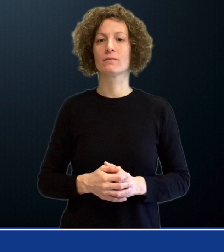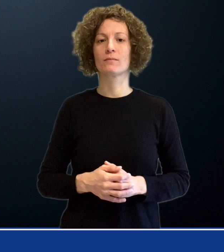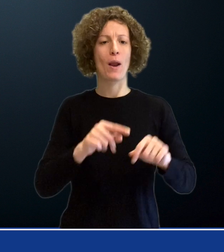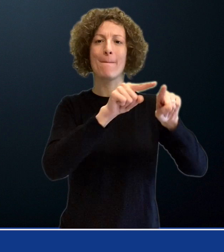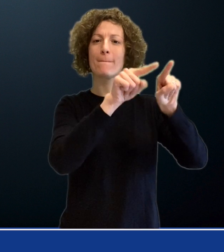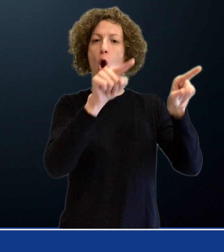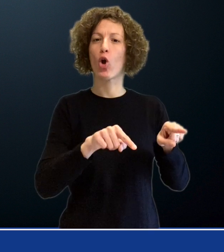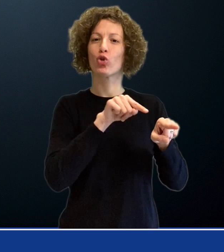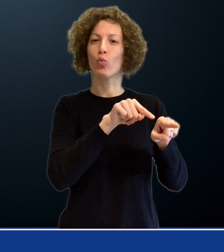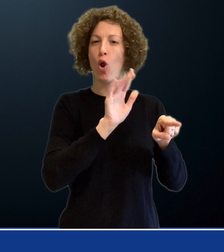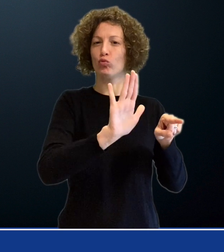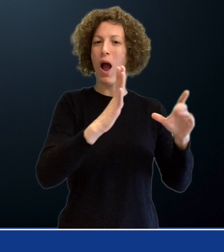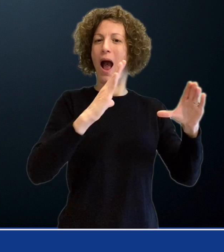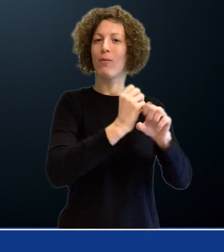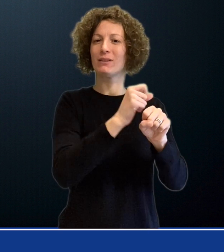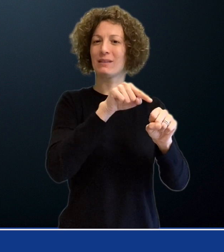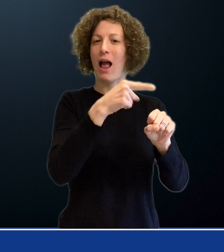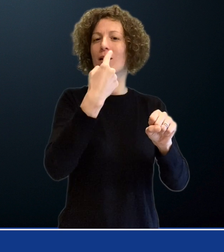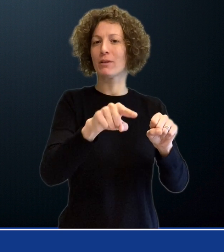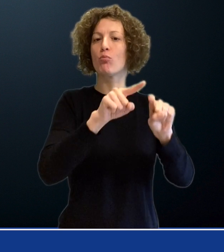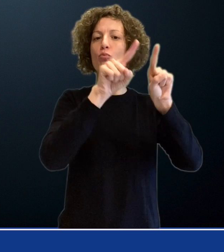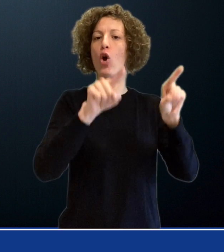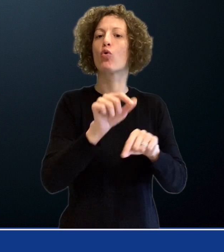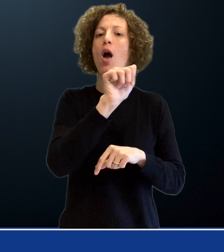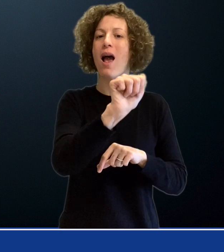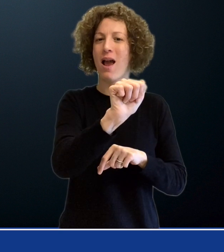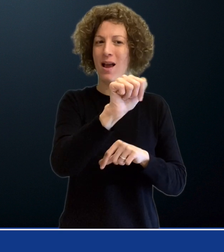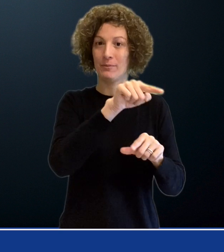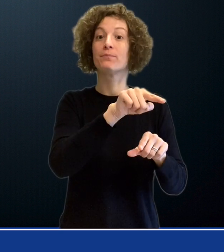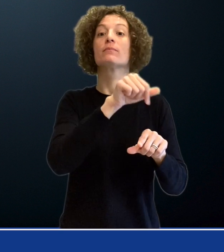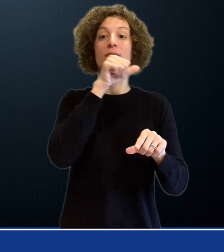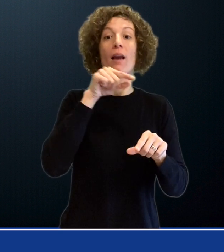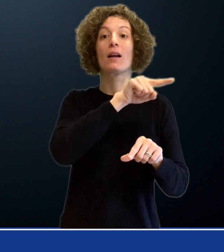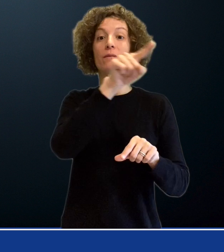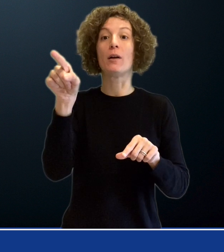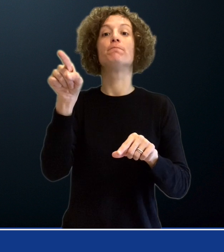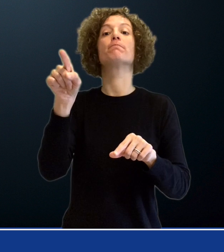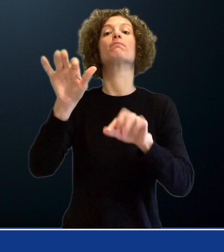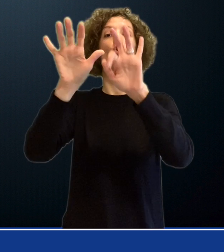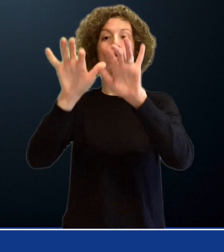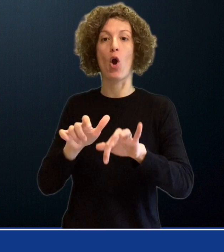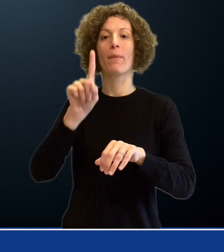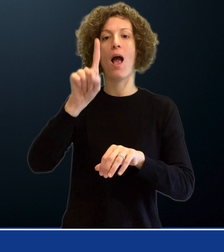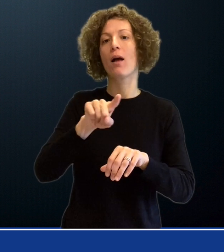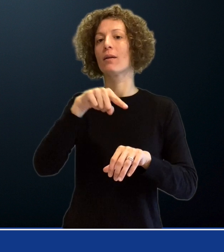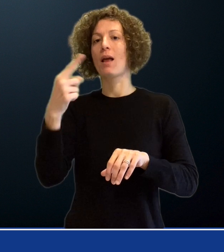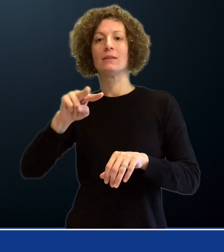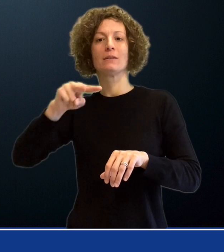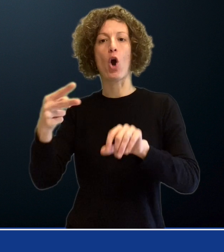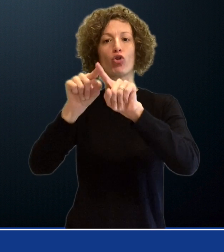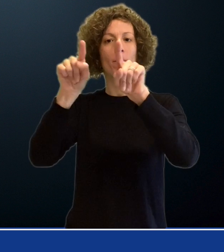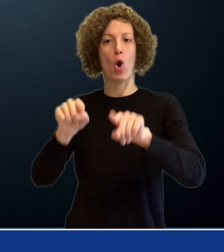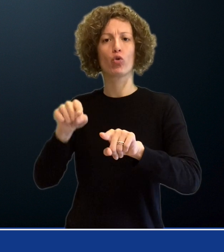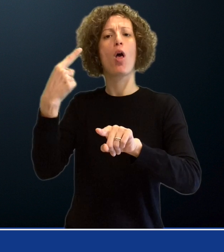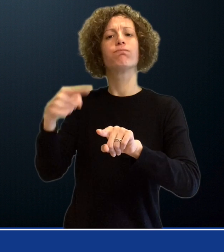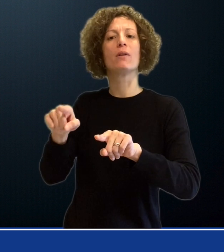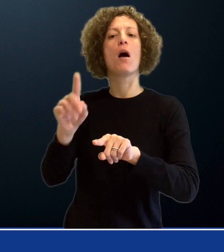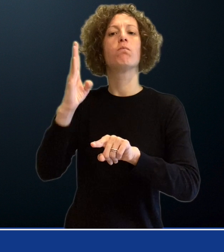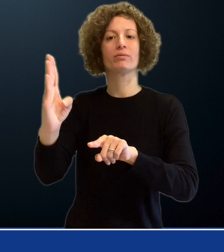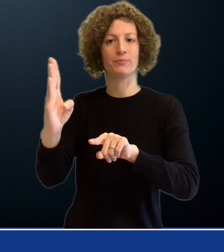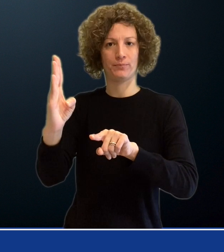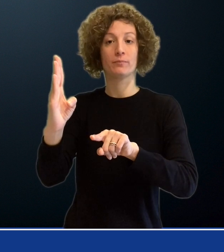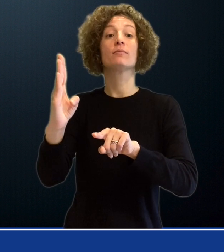Unitamente al modulo abstract (modulo A) è necessario compilare un secondo modulo (modulo B) che verrà associato